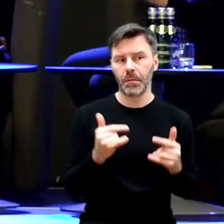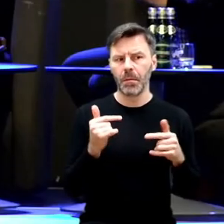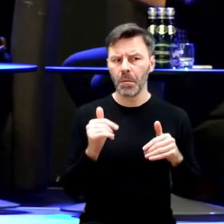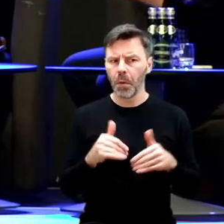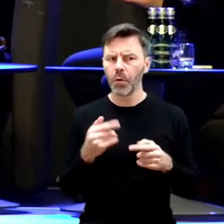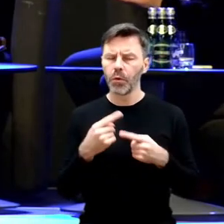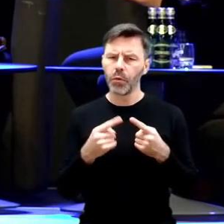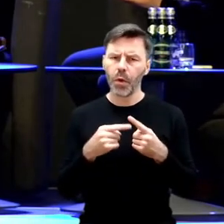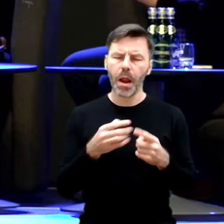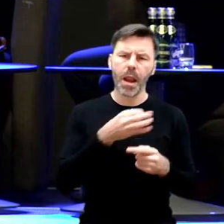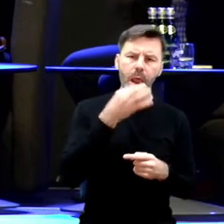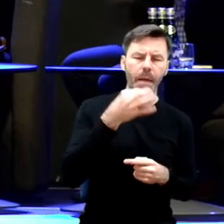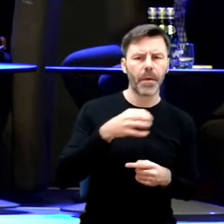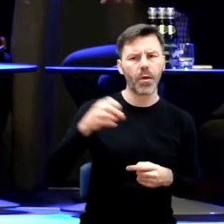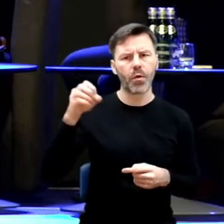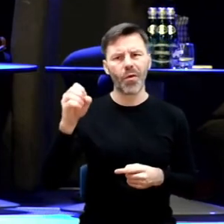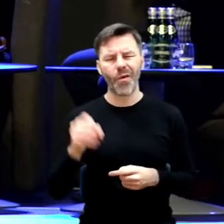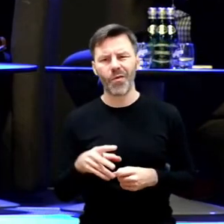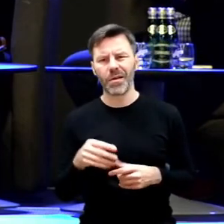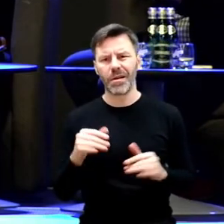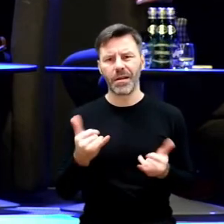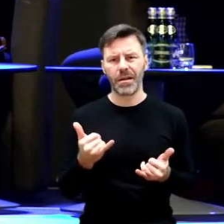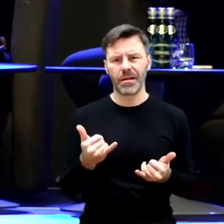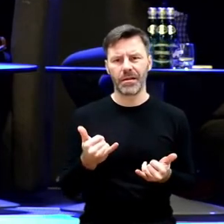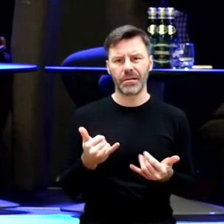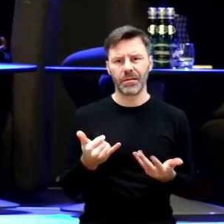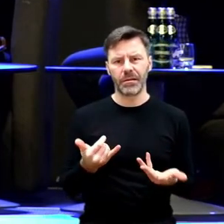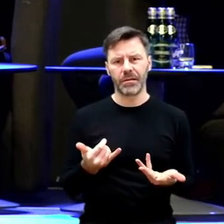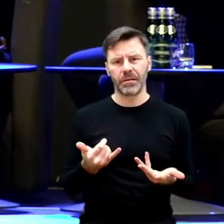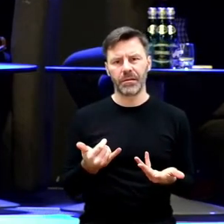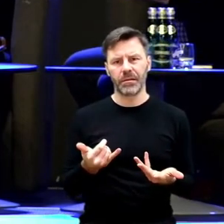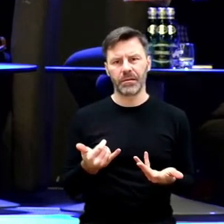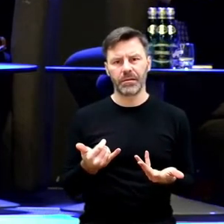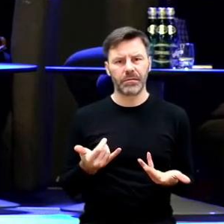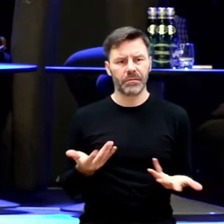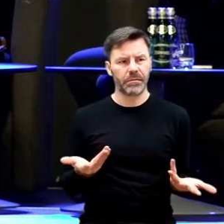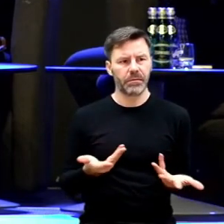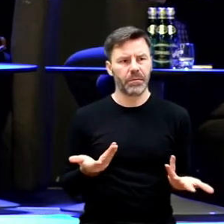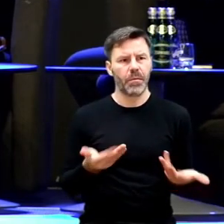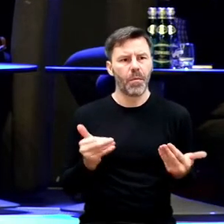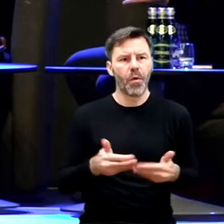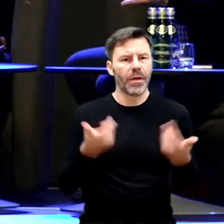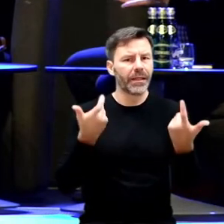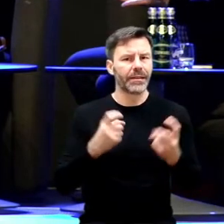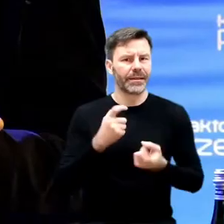ale ostatecznie to jak jesteśmy tu, gdzie jesteśmy, to nic z tym nie zrobimy?